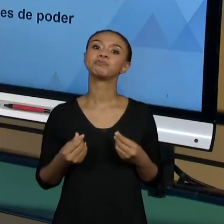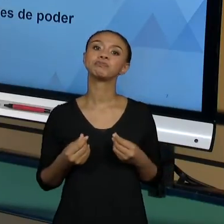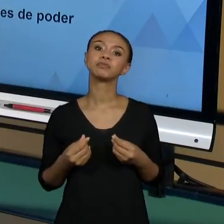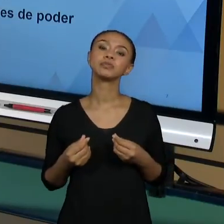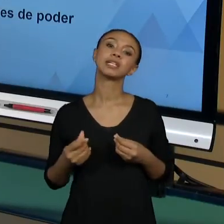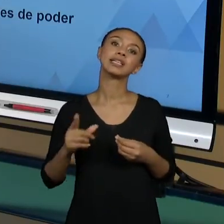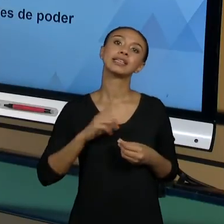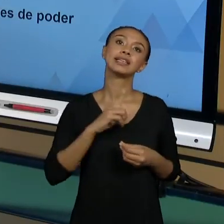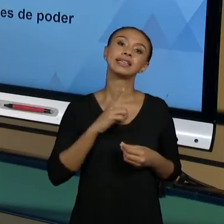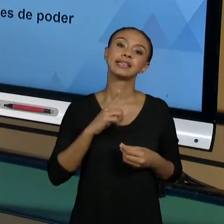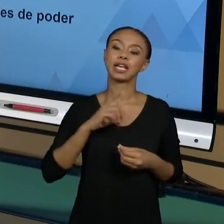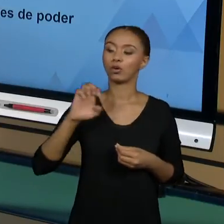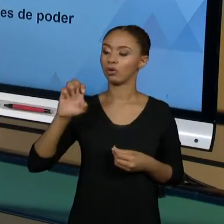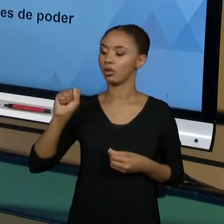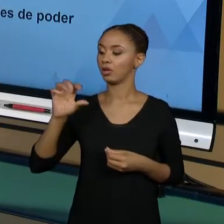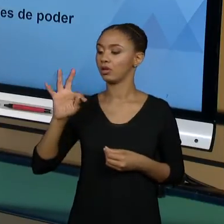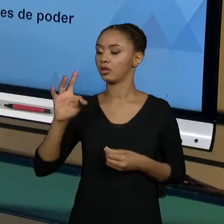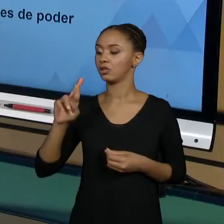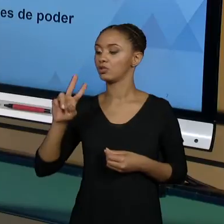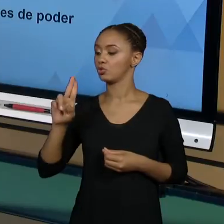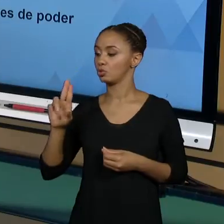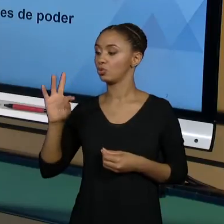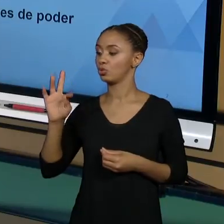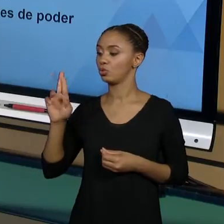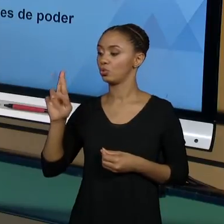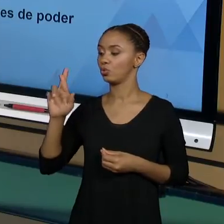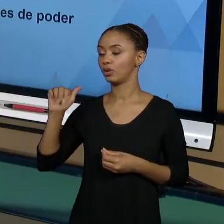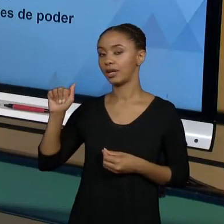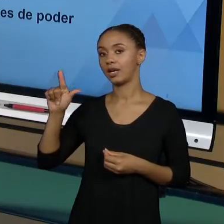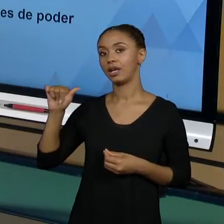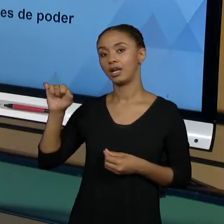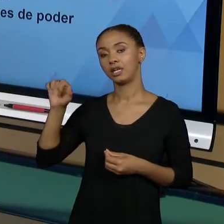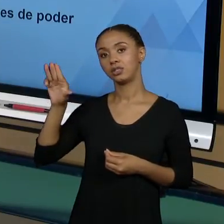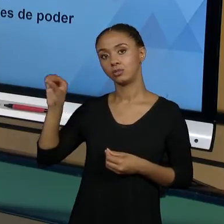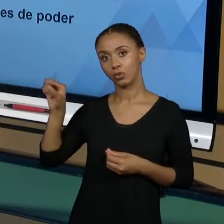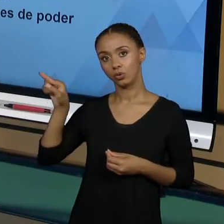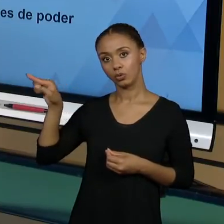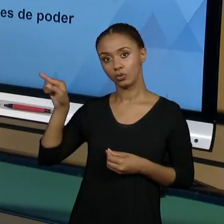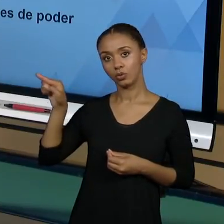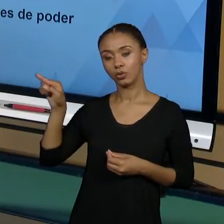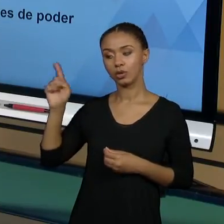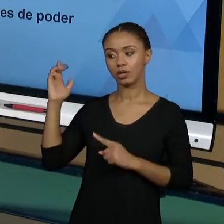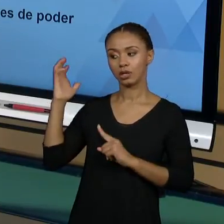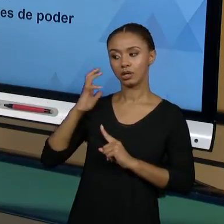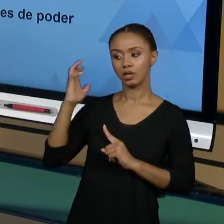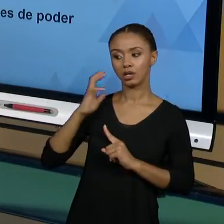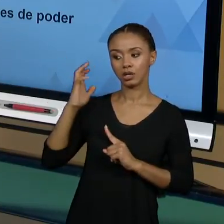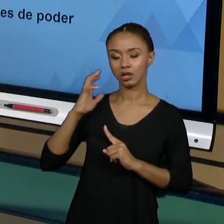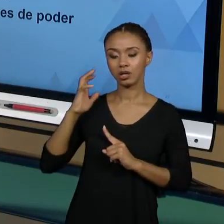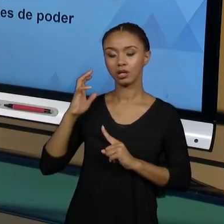ESTRUTURALISMO - E ELA VAI SER UMA MANEIRA DE PRODUZIR A REALIDADE - OU SEJA, UMA MANEIRA DE